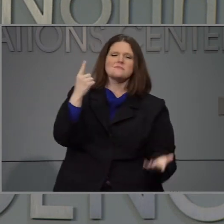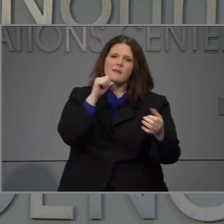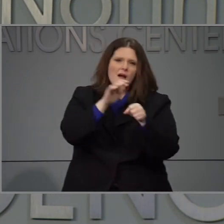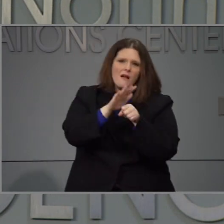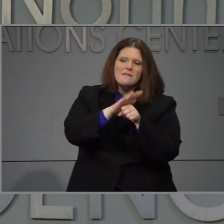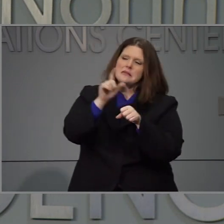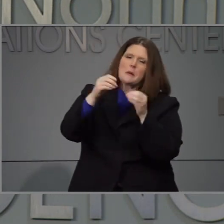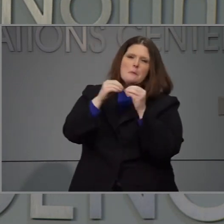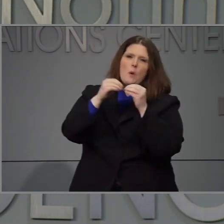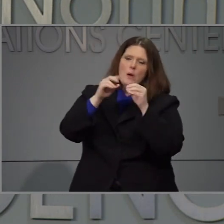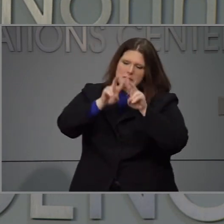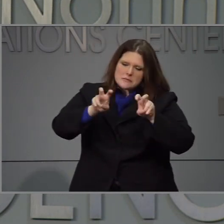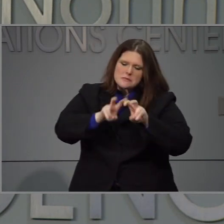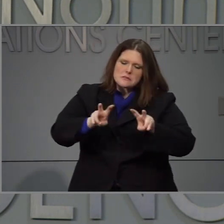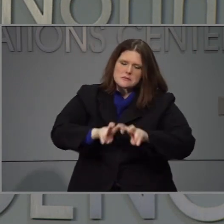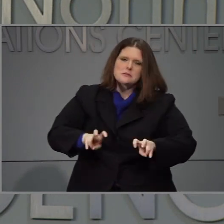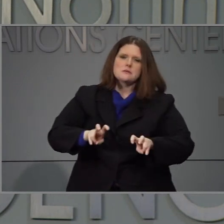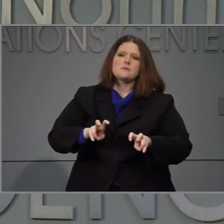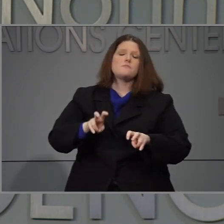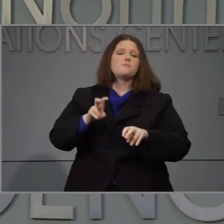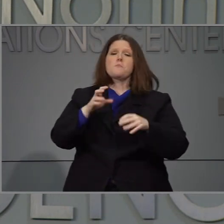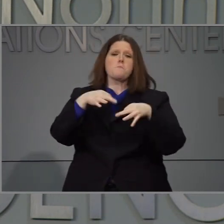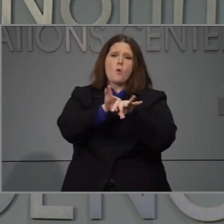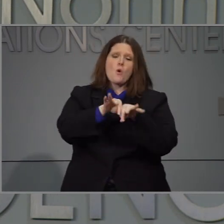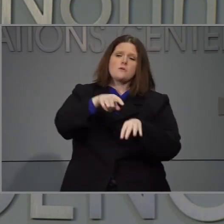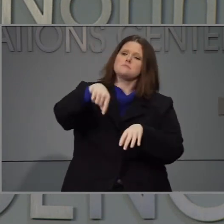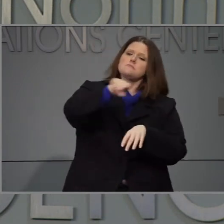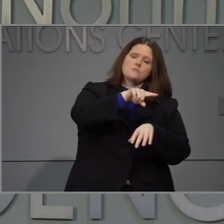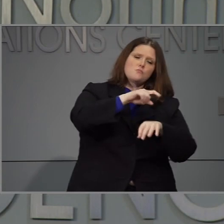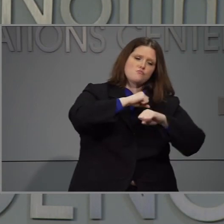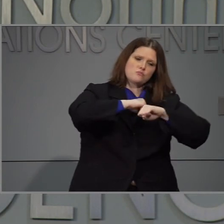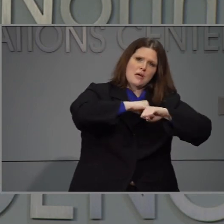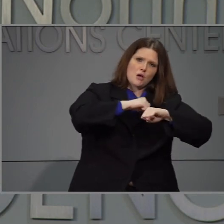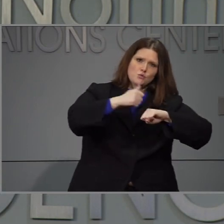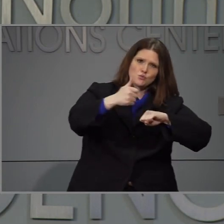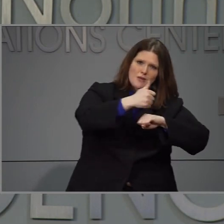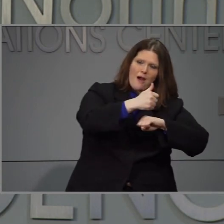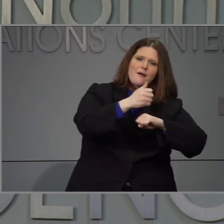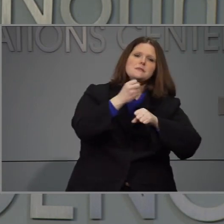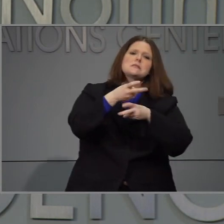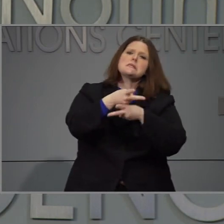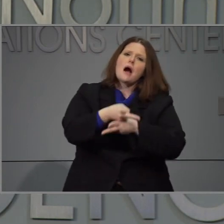como puede, de anticuerpo cuerpos para determinar el nivel de inmunidad, pero si nosotros continuamos